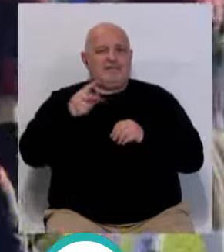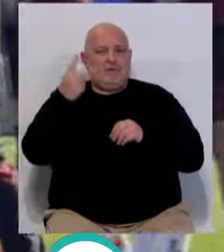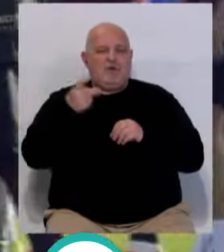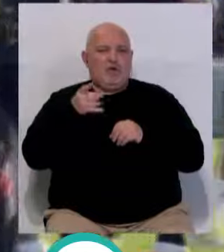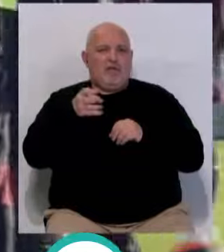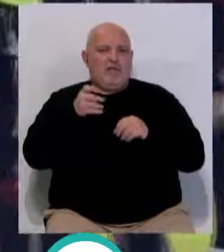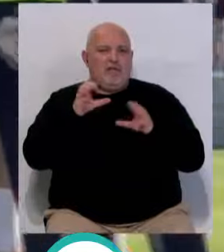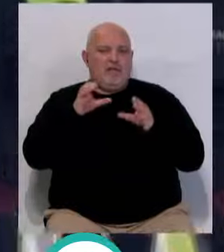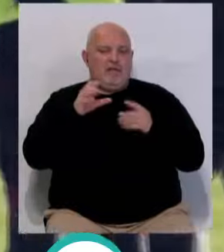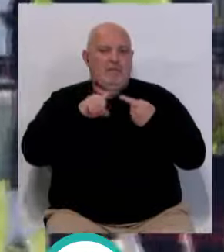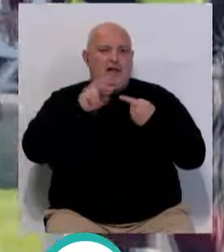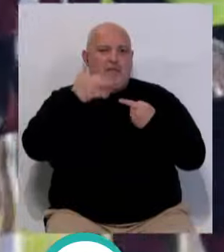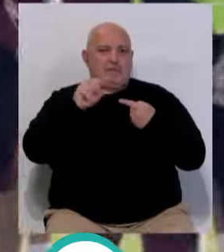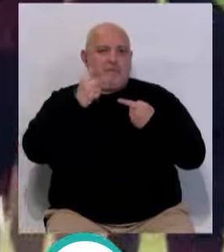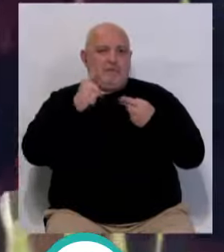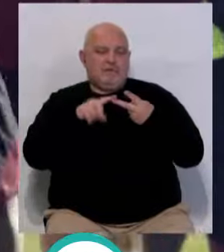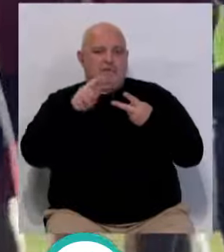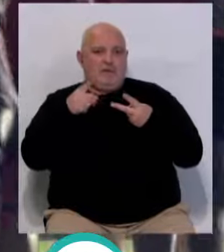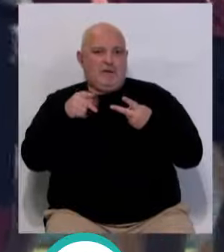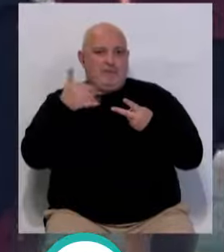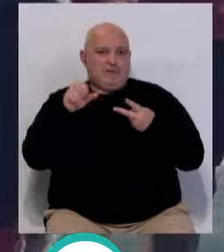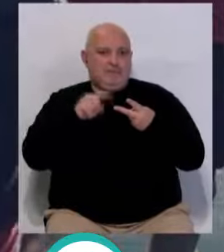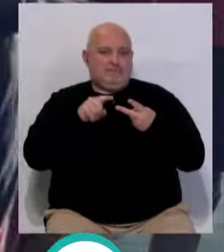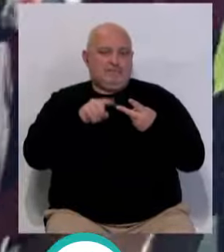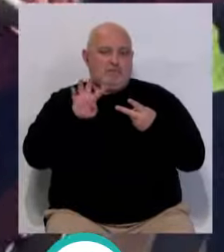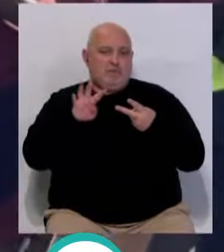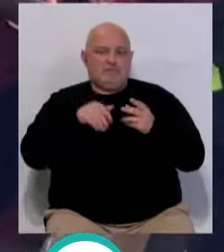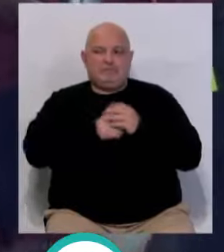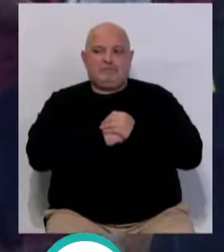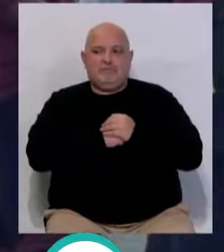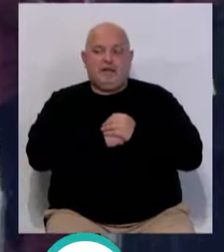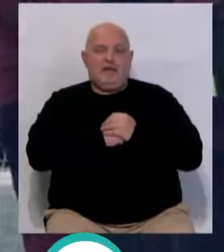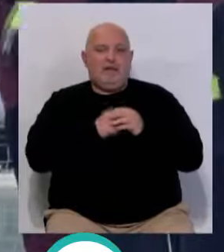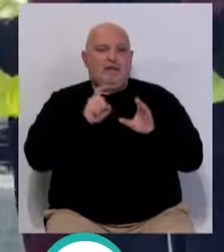no después de Cris Ramos que lleva cinco goles Él lleva cuatro ha participado mucho menos que